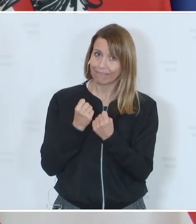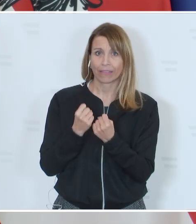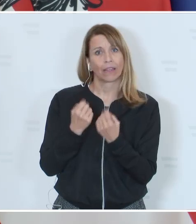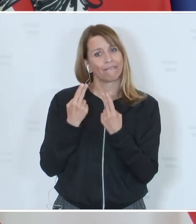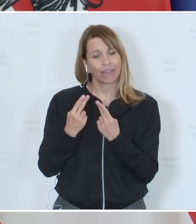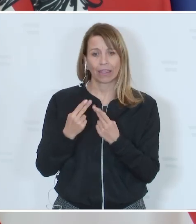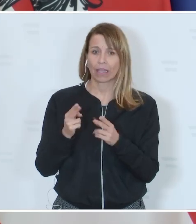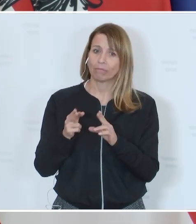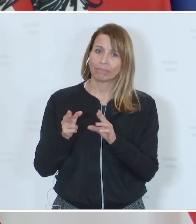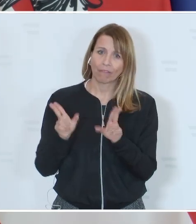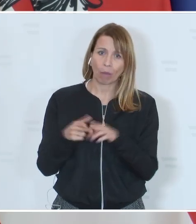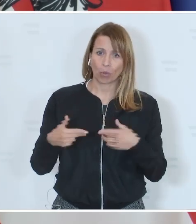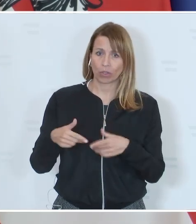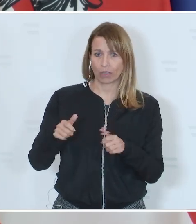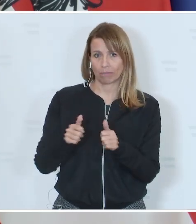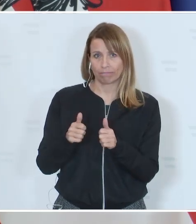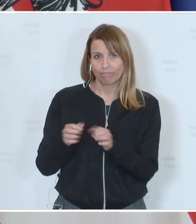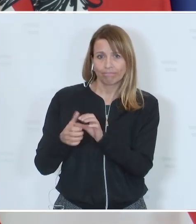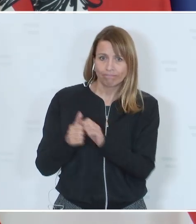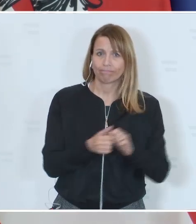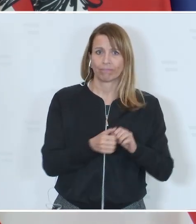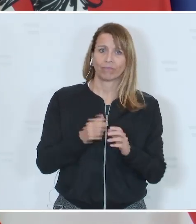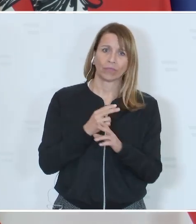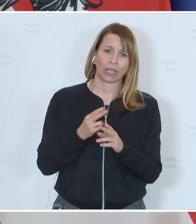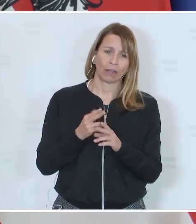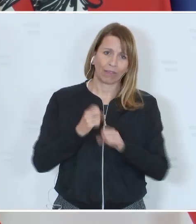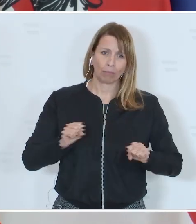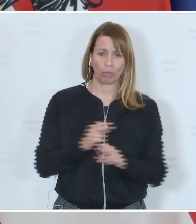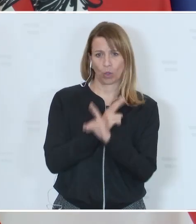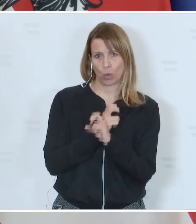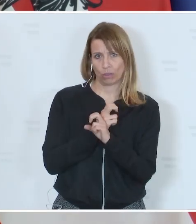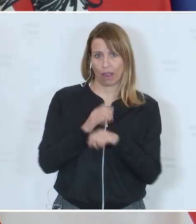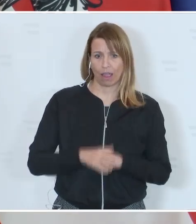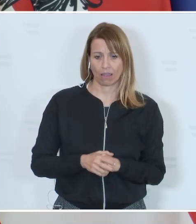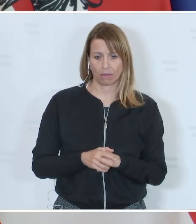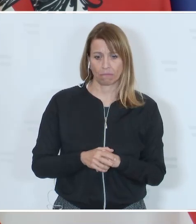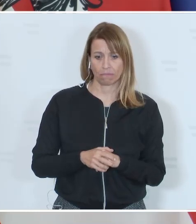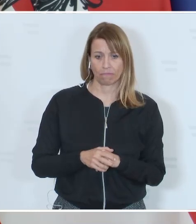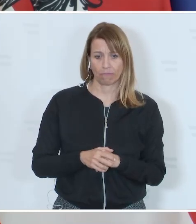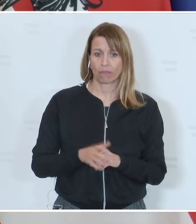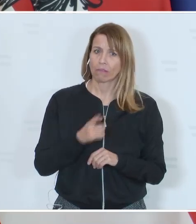Republik Österreich, weil wir dadurch in die Lage versetzt werden über neue Zukunftsmöglichkeiten